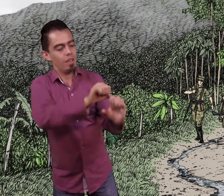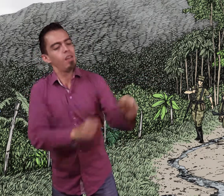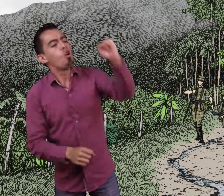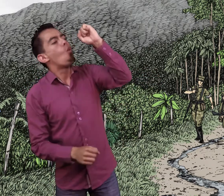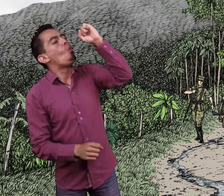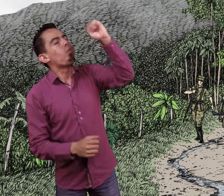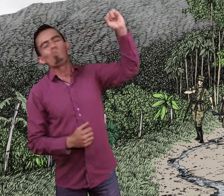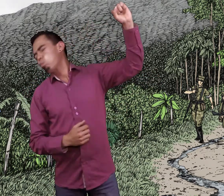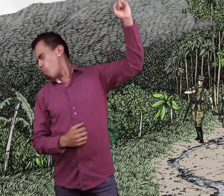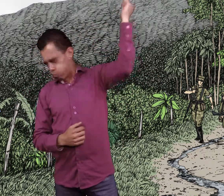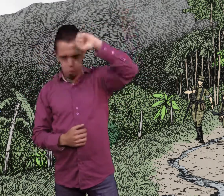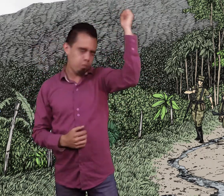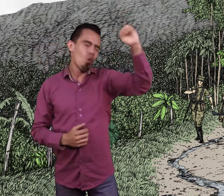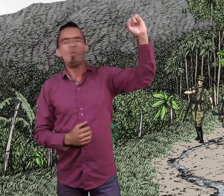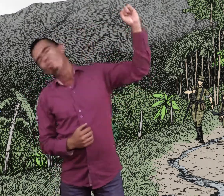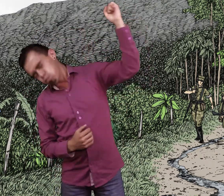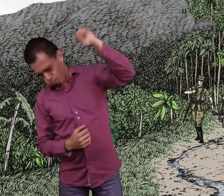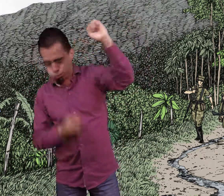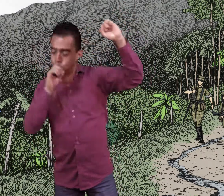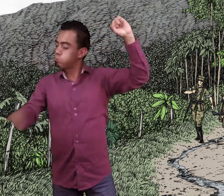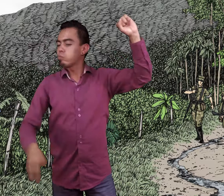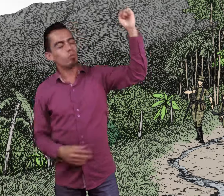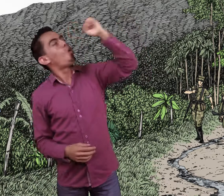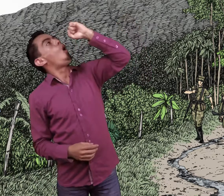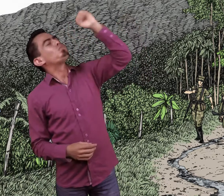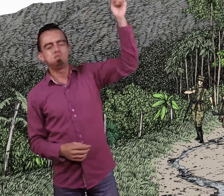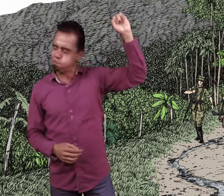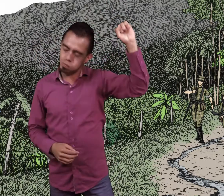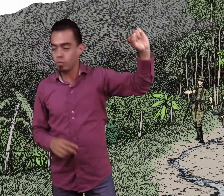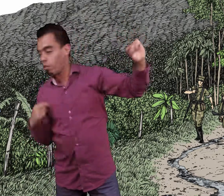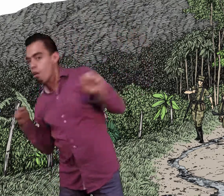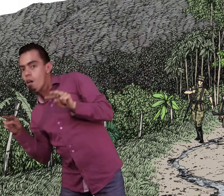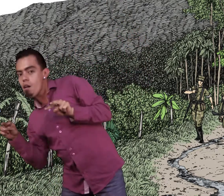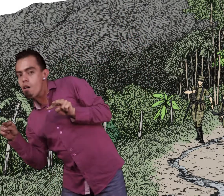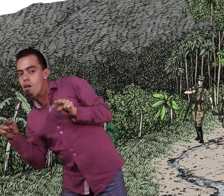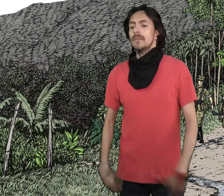¿Qué, todo bien? Sí, todo está bien. ¿Saben leer?